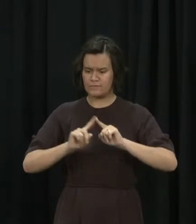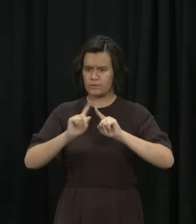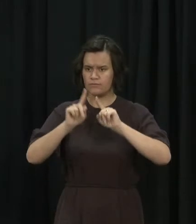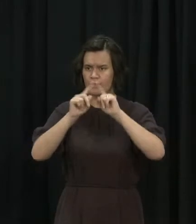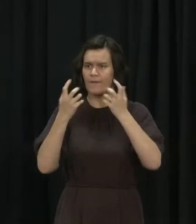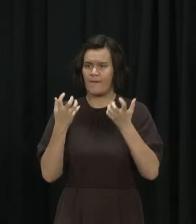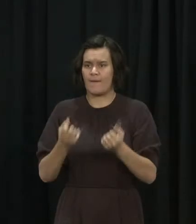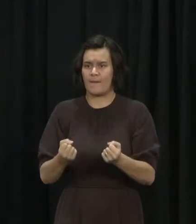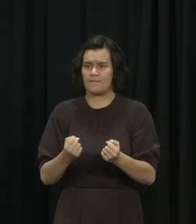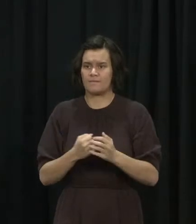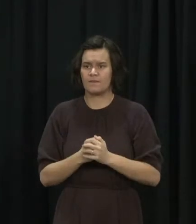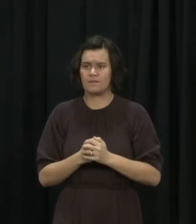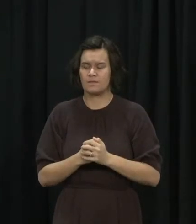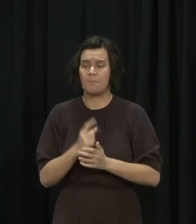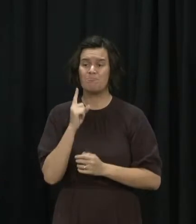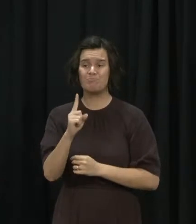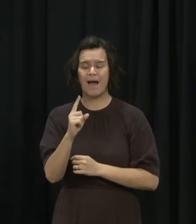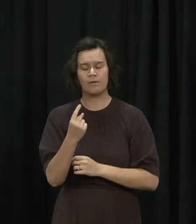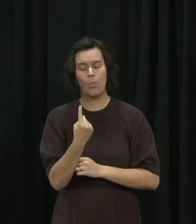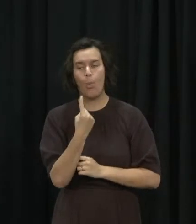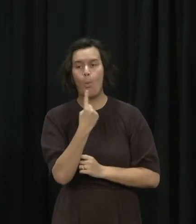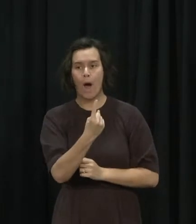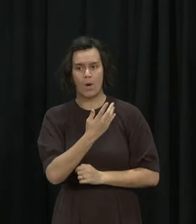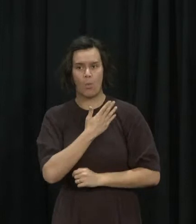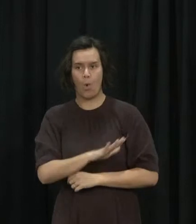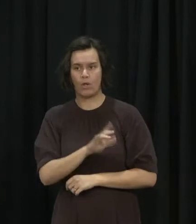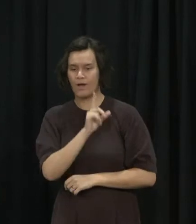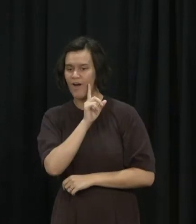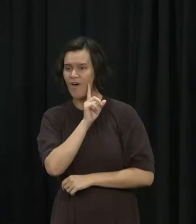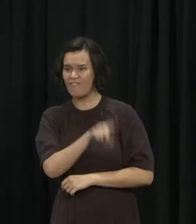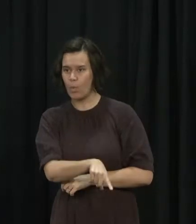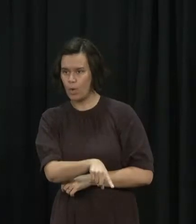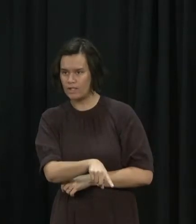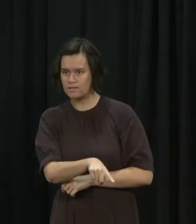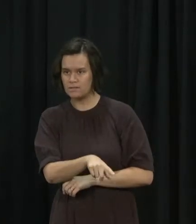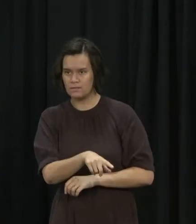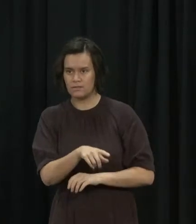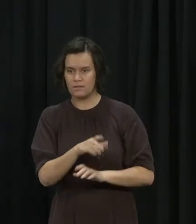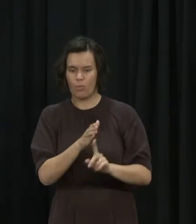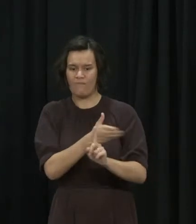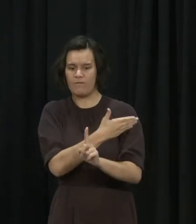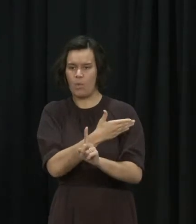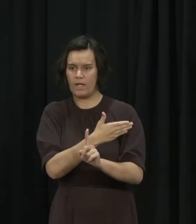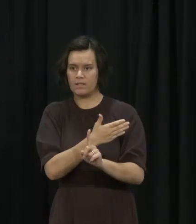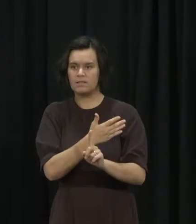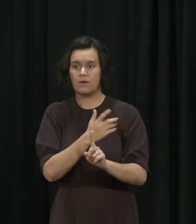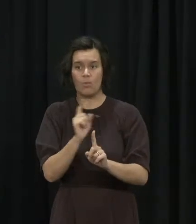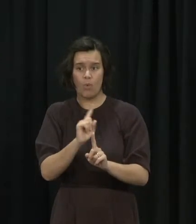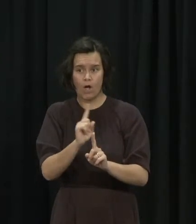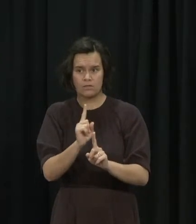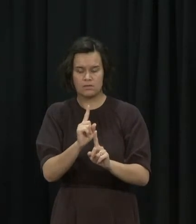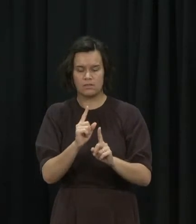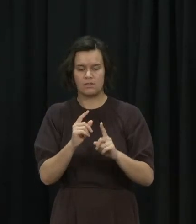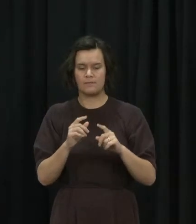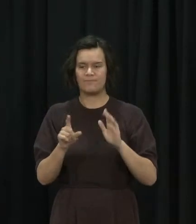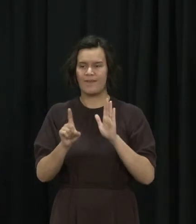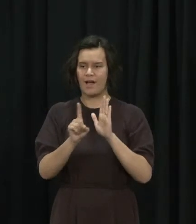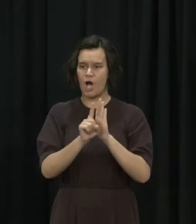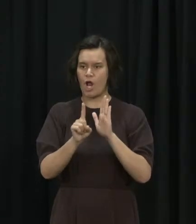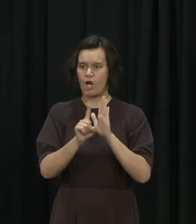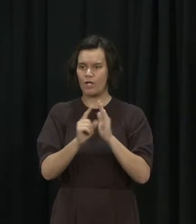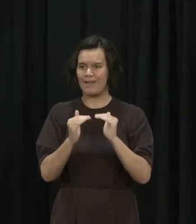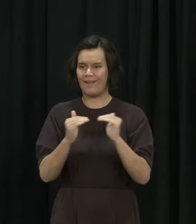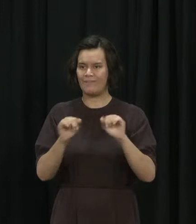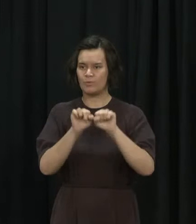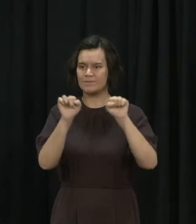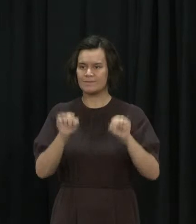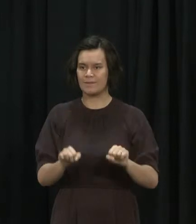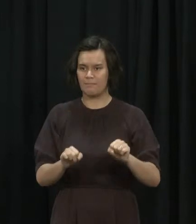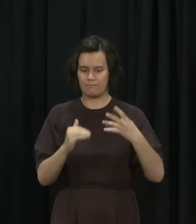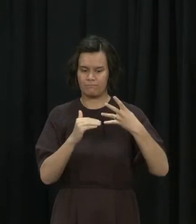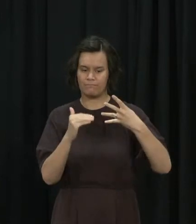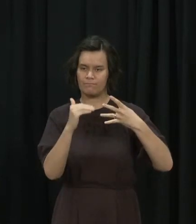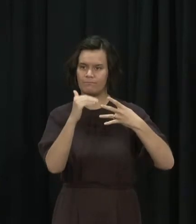werohia katoatia koe. He maha